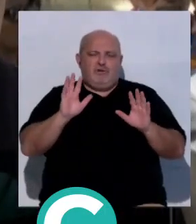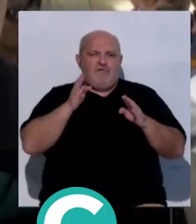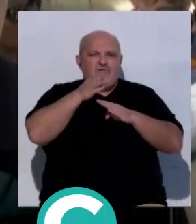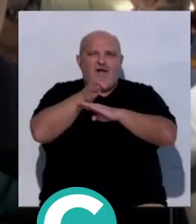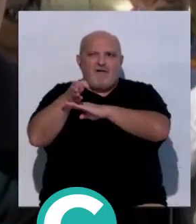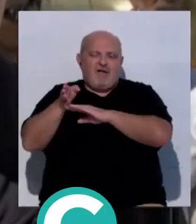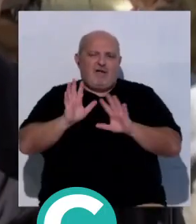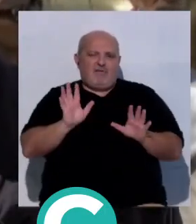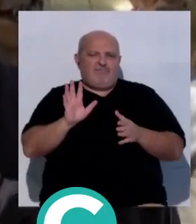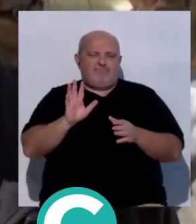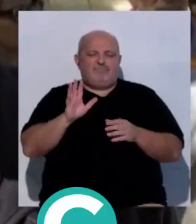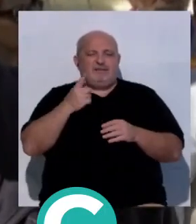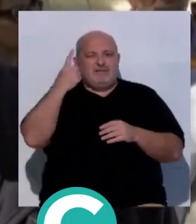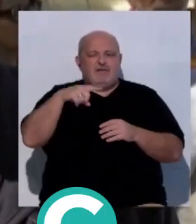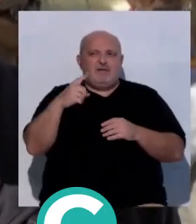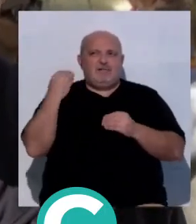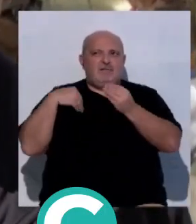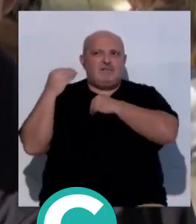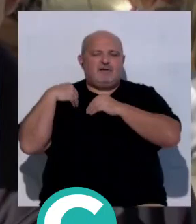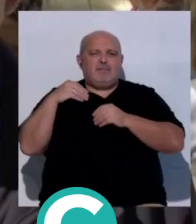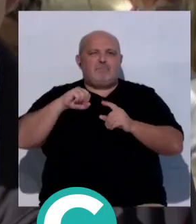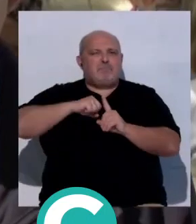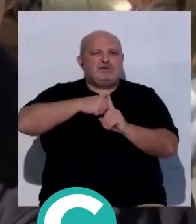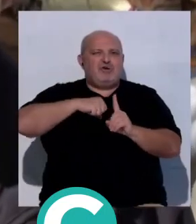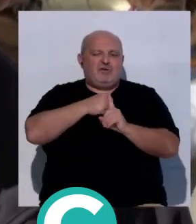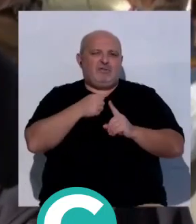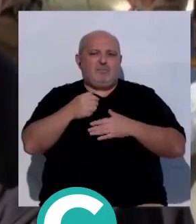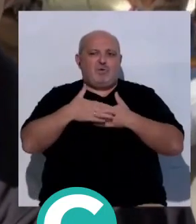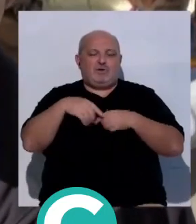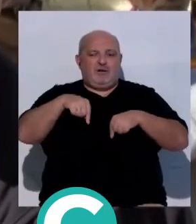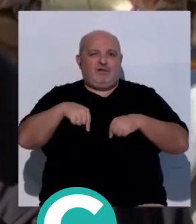hemos recibido lo sabemos bien eh muchas presiones en la puerta de nuestra sede y la verdad que no no